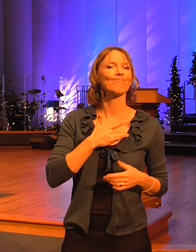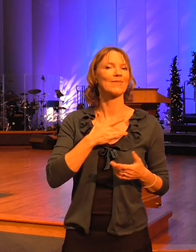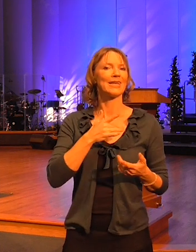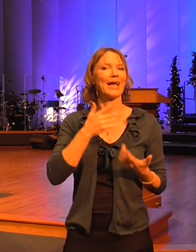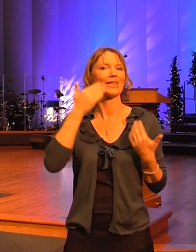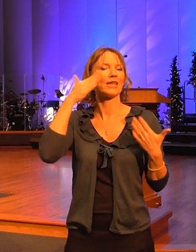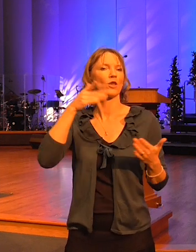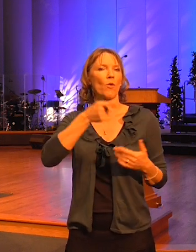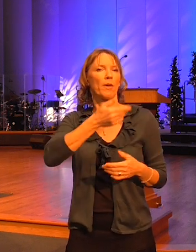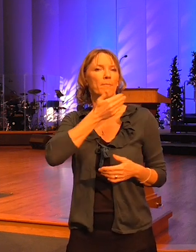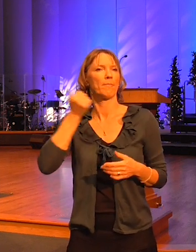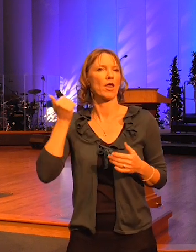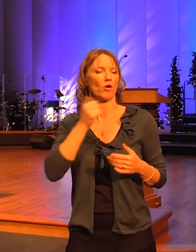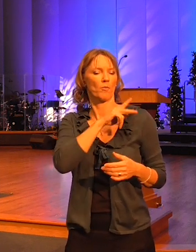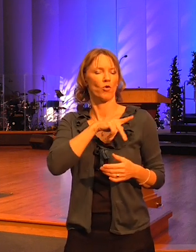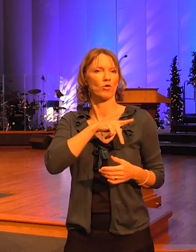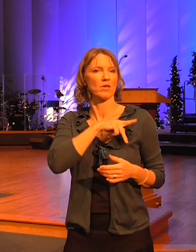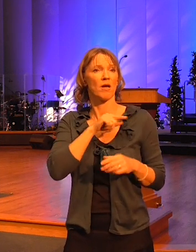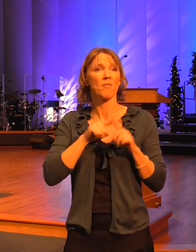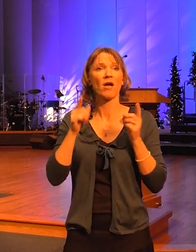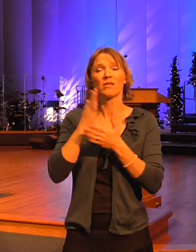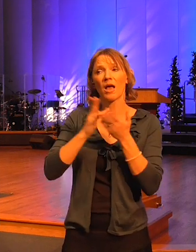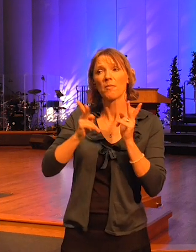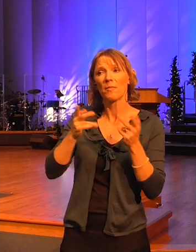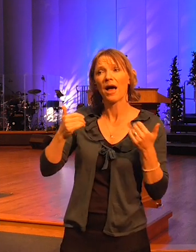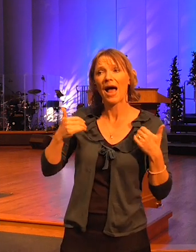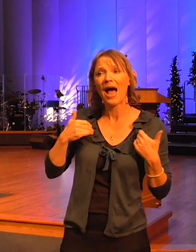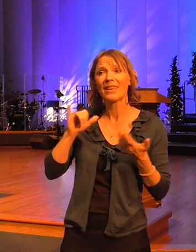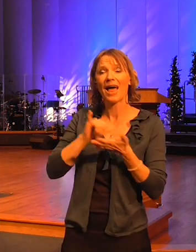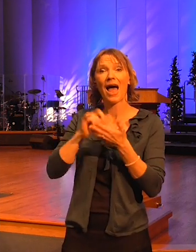pero hay algunas personas. con quien tienes ese contacto visual un domingo por la mañana y se